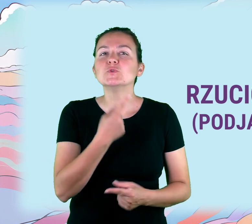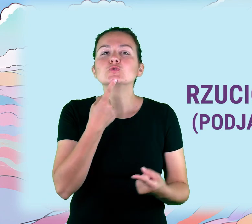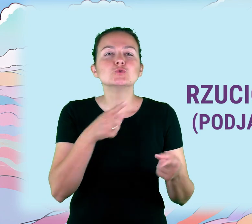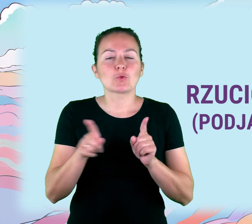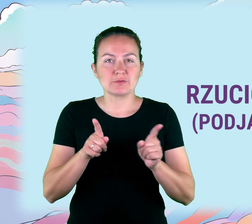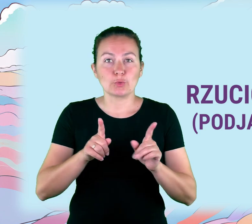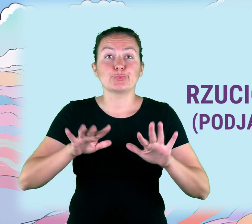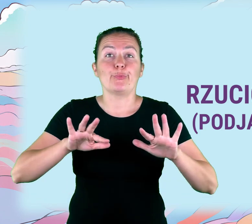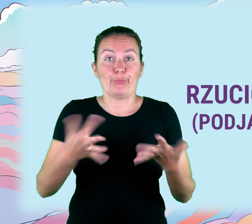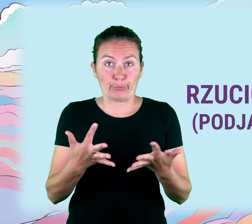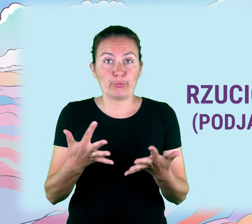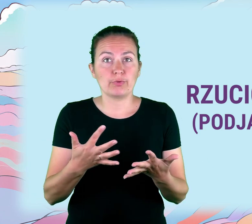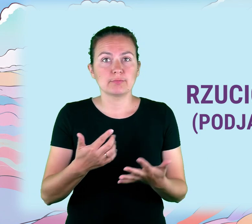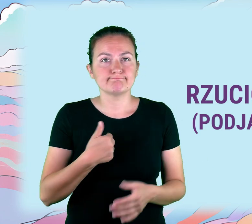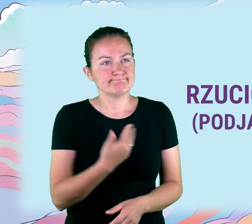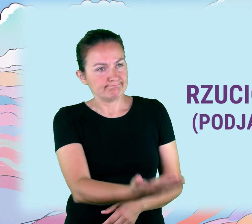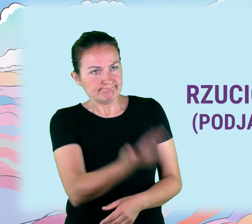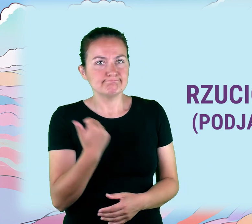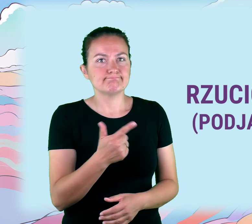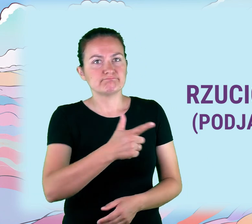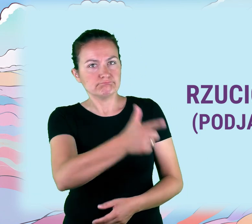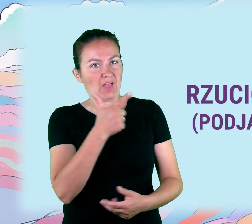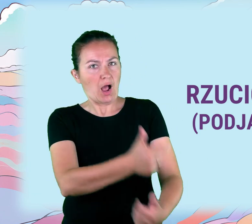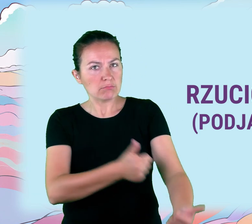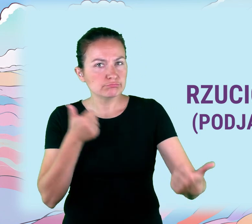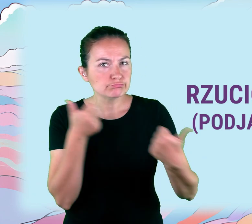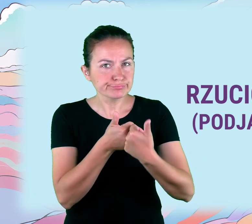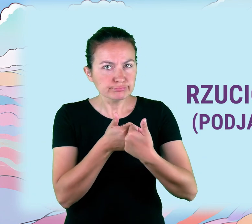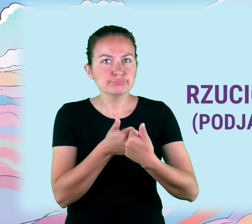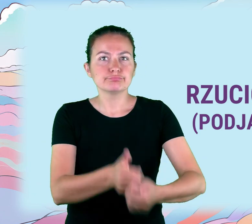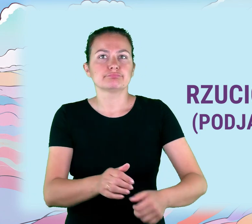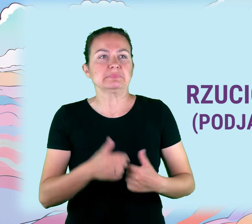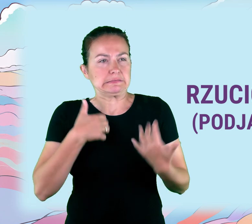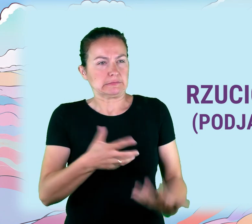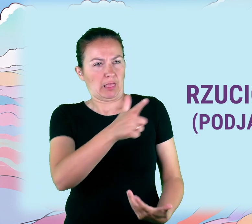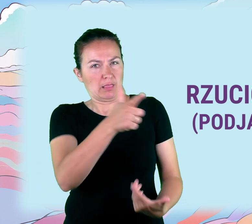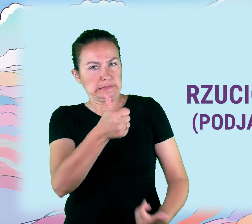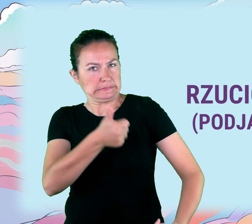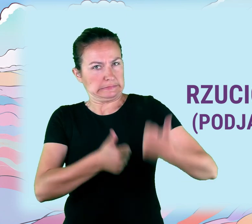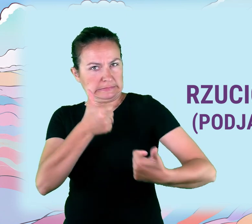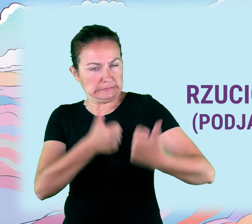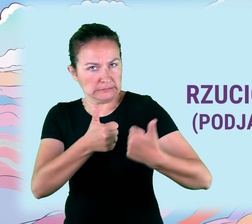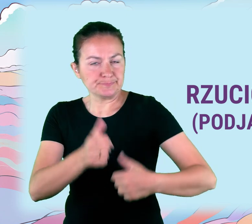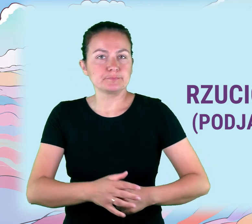Rzucić rękawicę (rzucić komuś wyzwanie) - wezwać kogoś do walki, pojedynku, do rywalizacji. Rzucam komuś rękawicę, kiedy chcę z nim konkurować